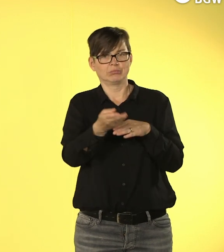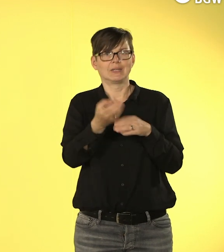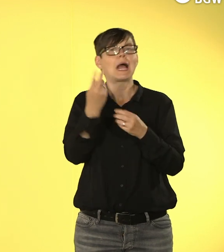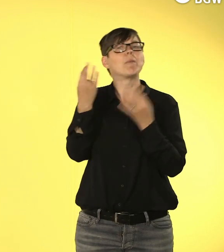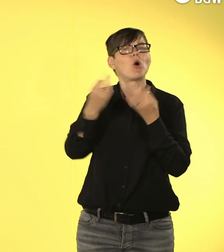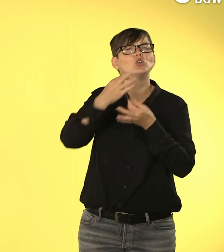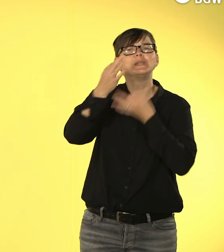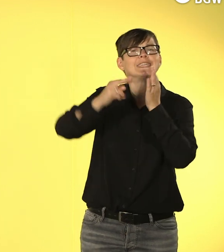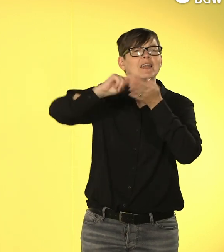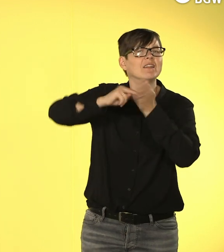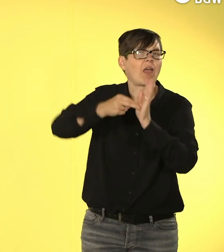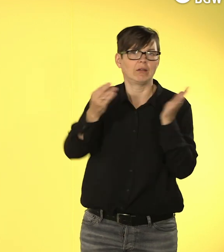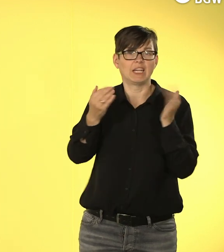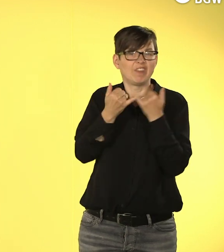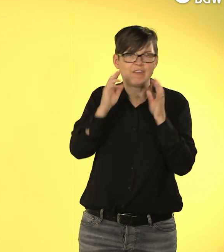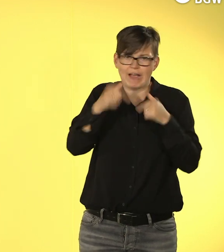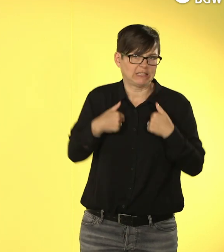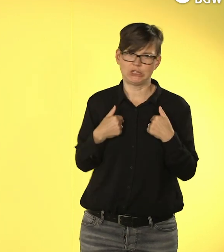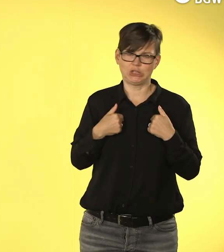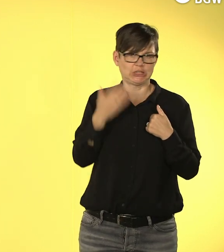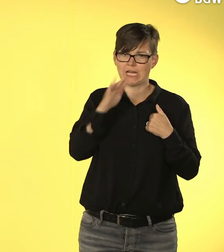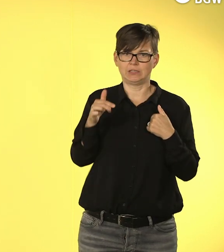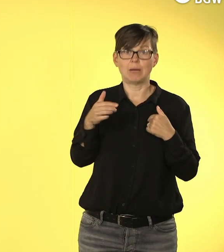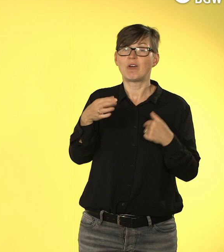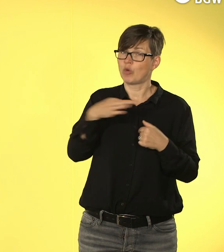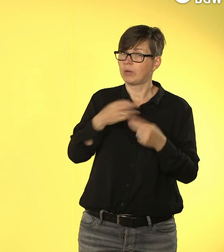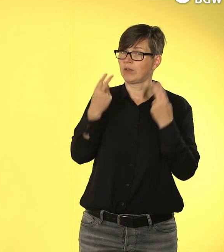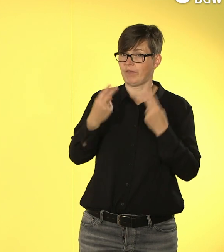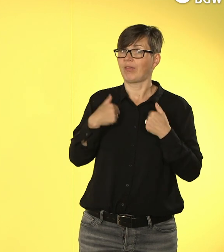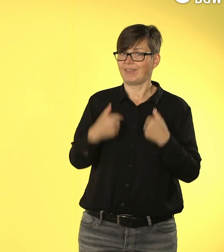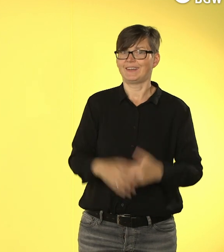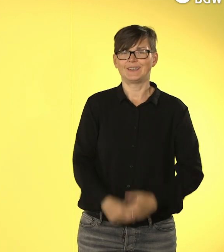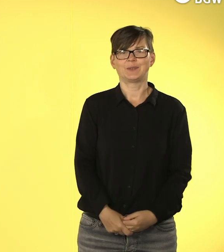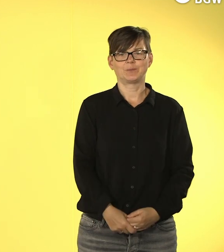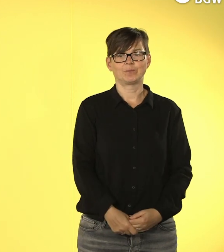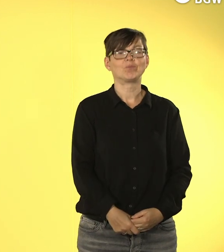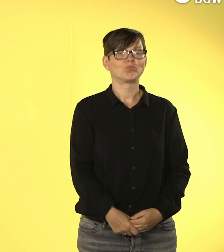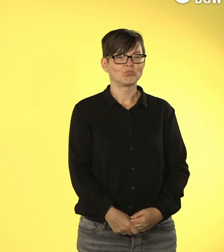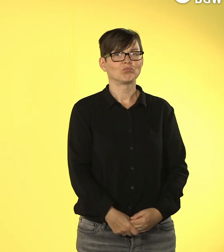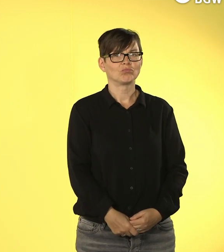Aber solche Sachen sind mir sehr wichtig. Positives Betriebsklima,